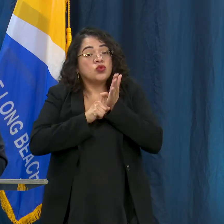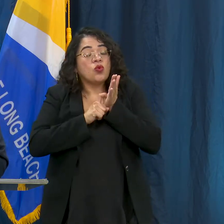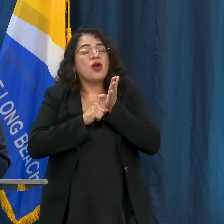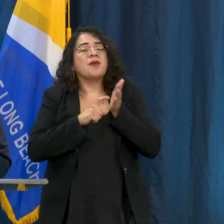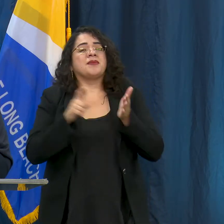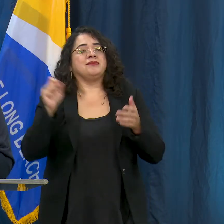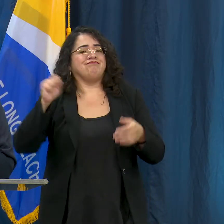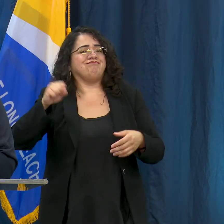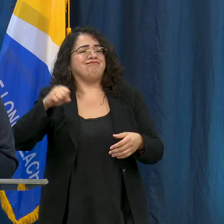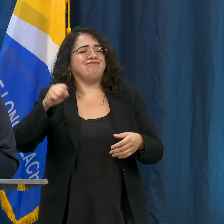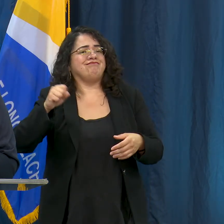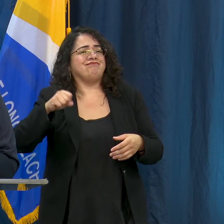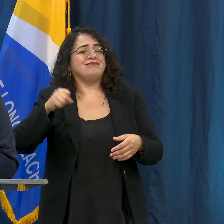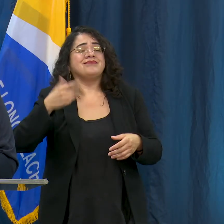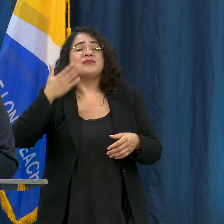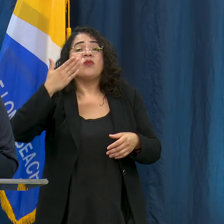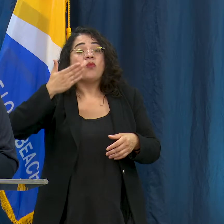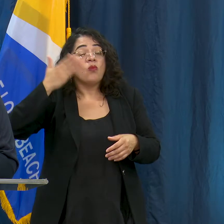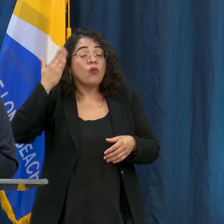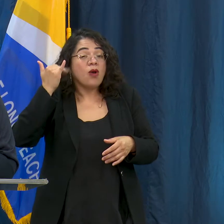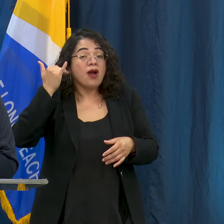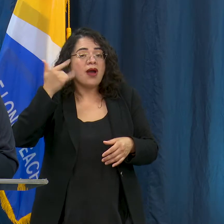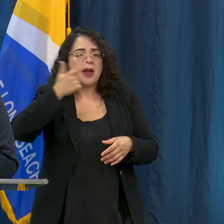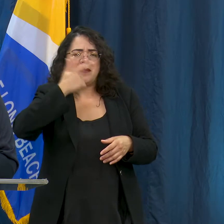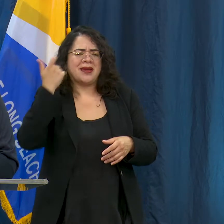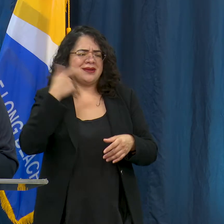los trabajadores de los clientes estos proto colosi a star and disponible